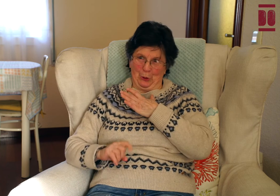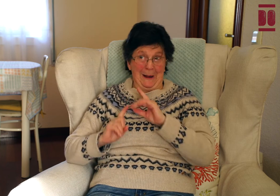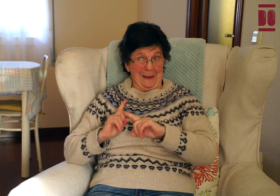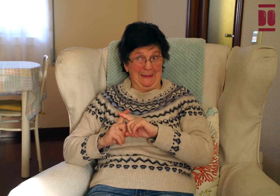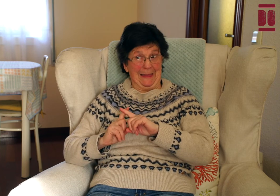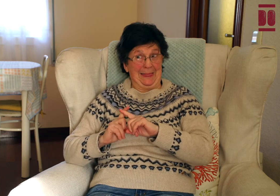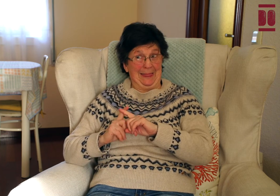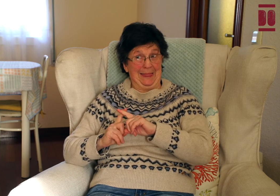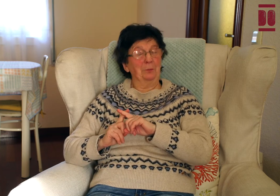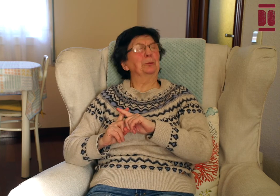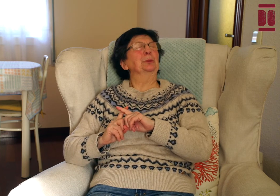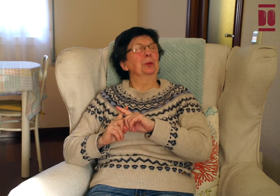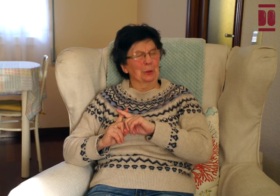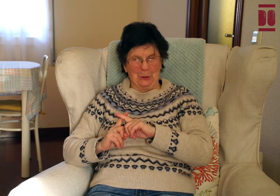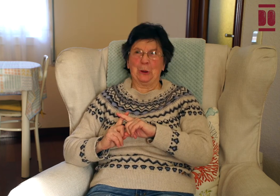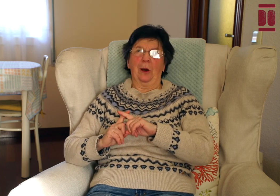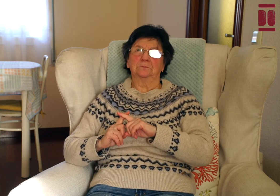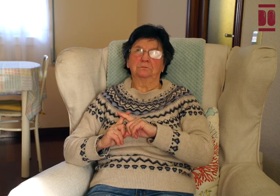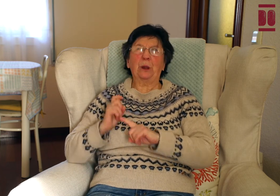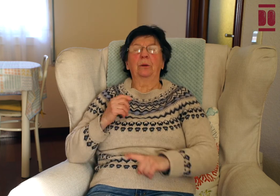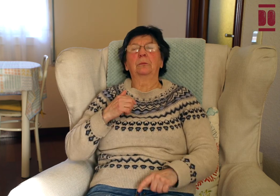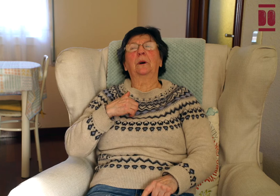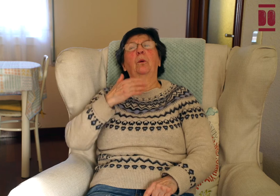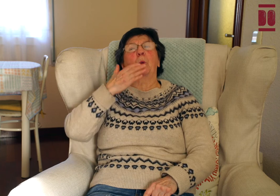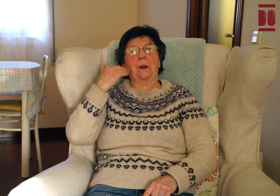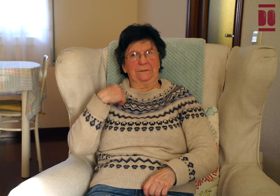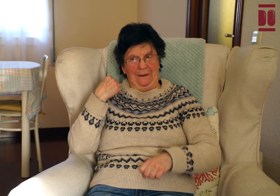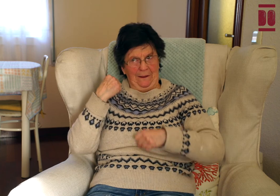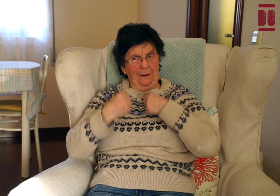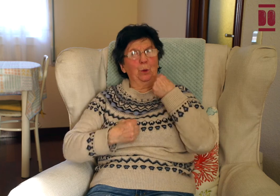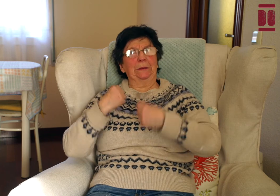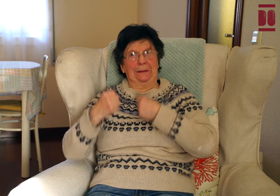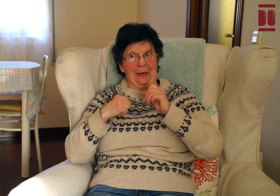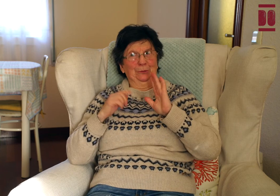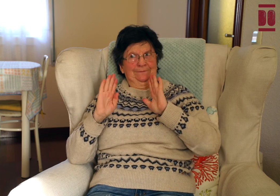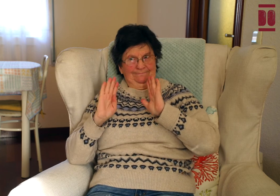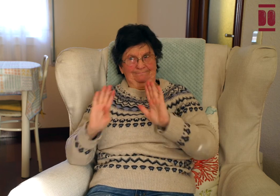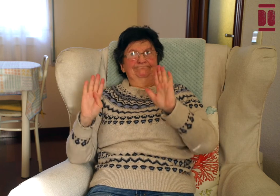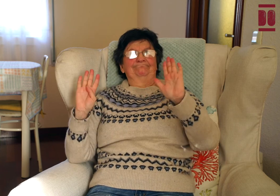La verdad es que ha sido muy duro. Yo estoy orgullosa de lo que he conseguido, ¡ojo!, y de